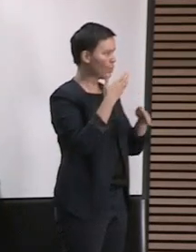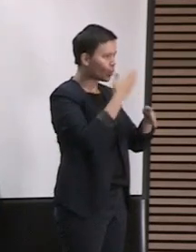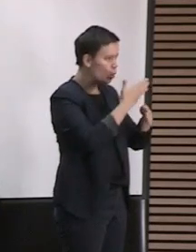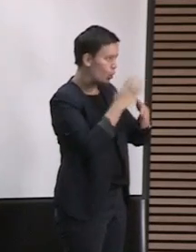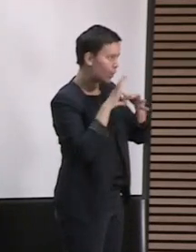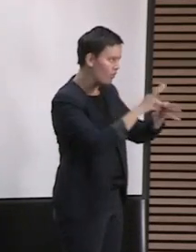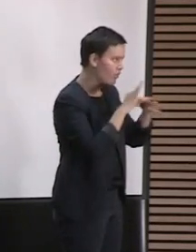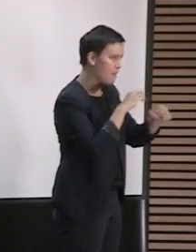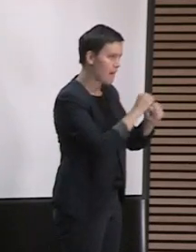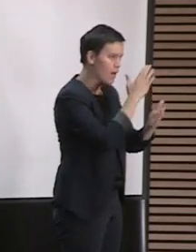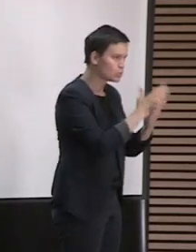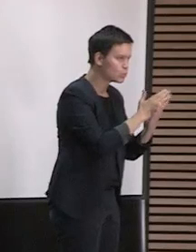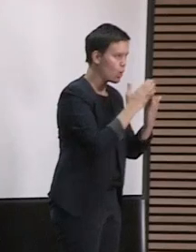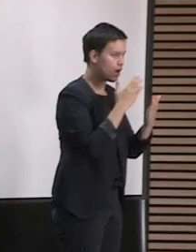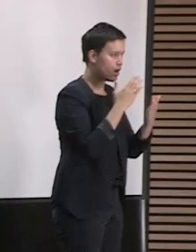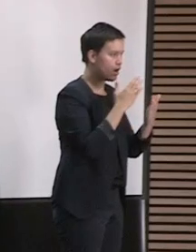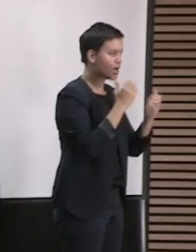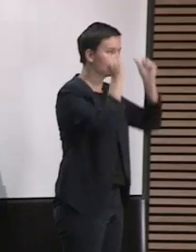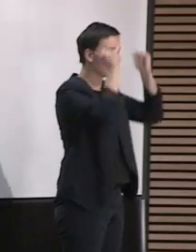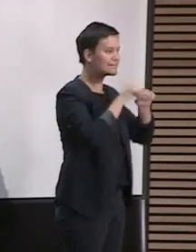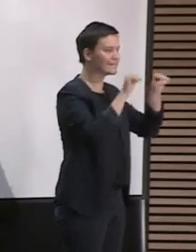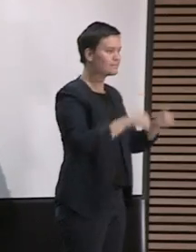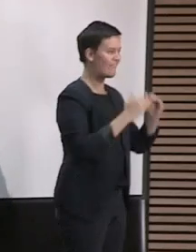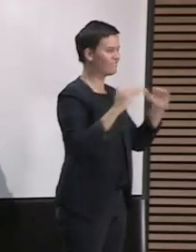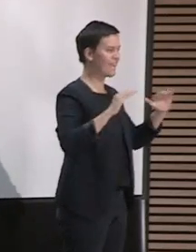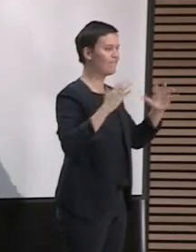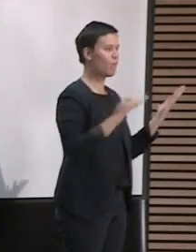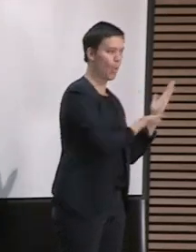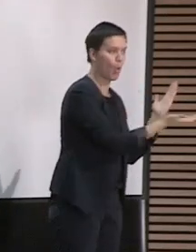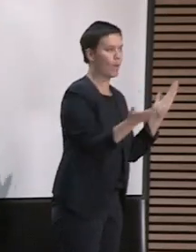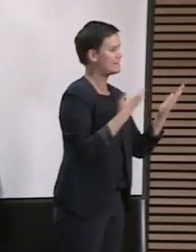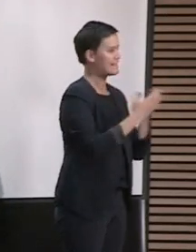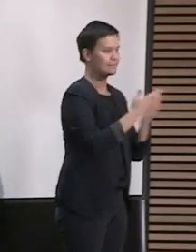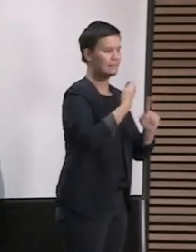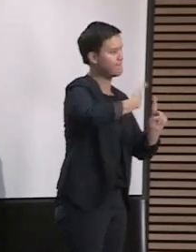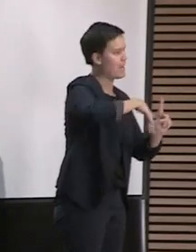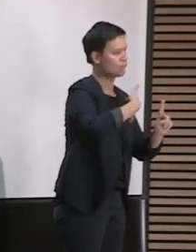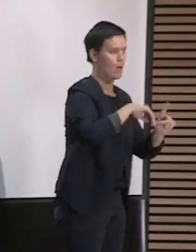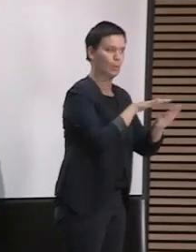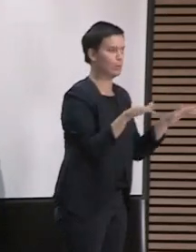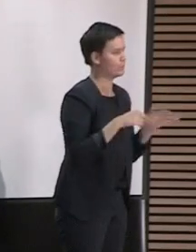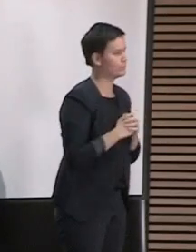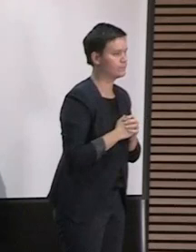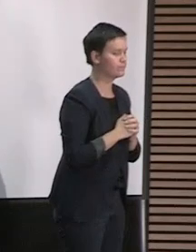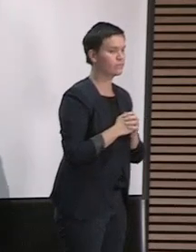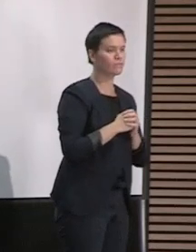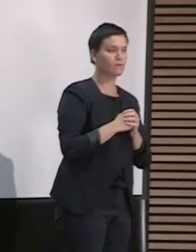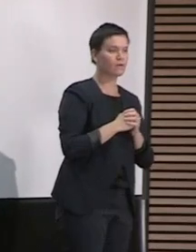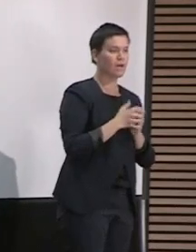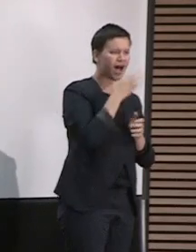roto i nga mahi a te Karin Davis e whakamanahia ai. Kei te whakaratohia e matou he punaha e whakarato ana i nga tautoko e